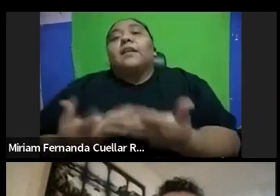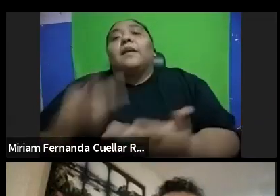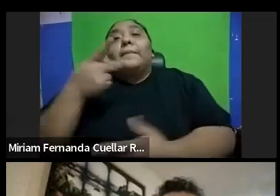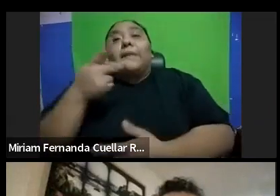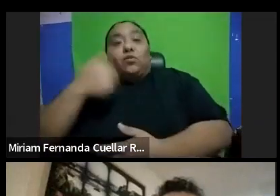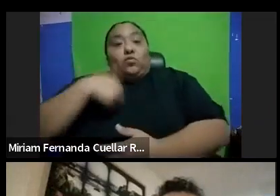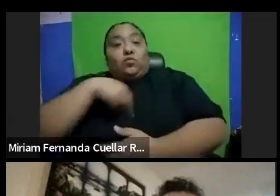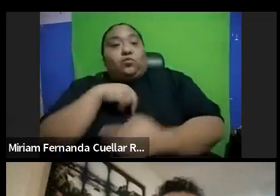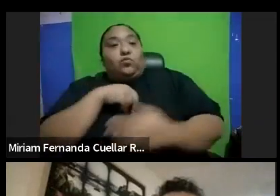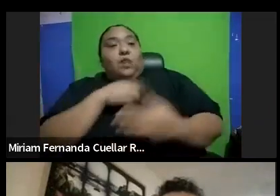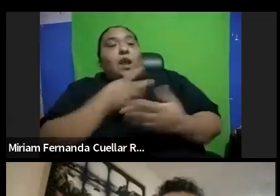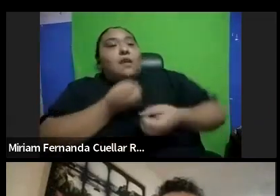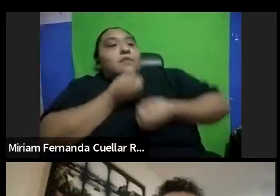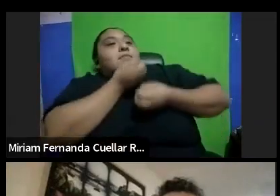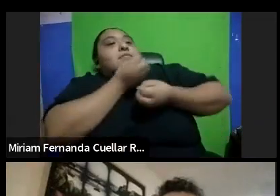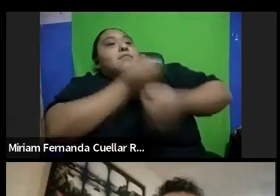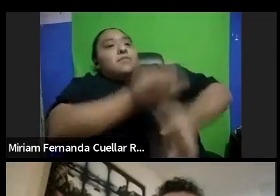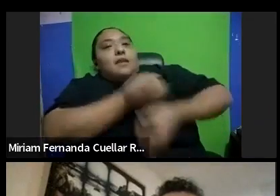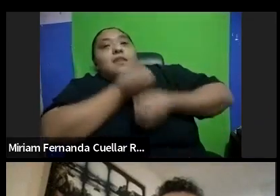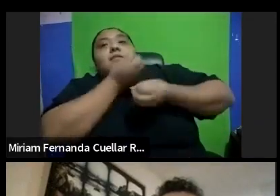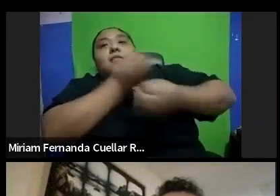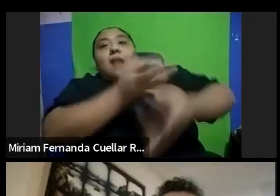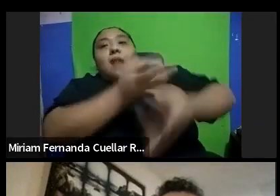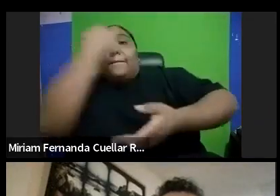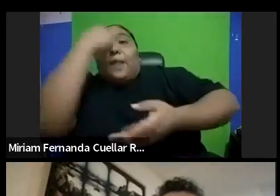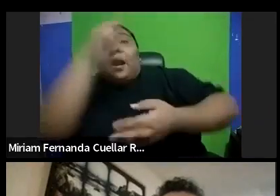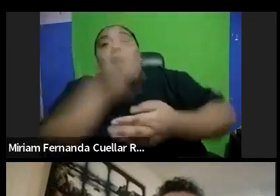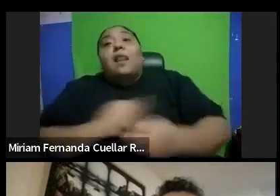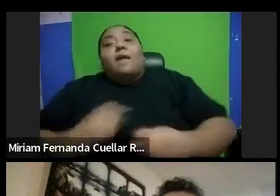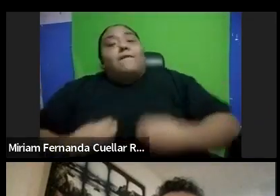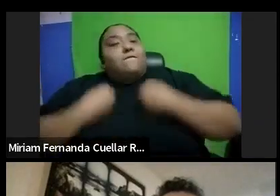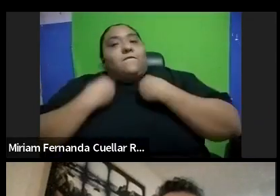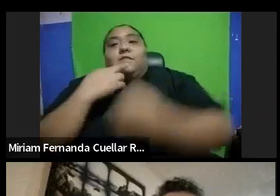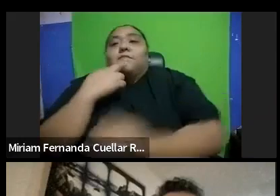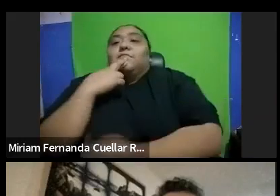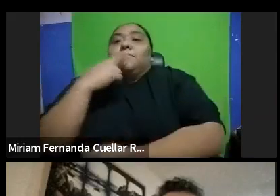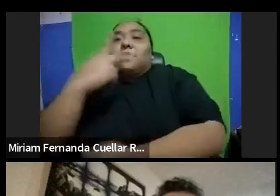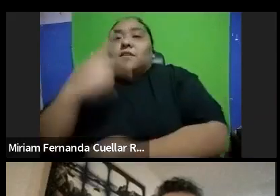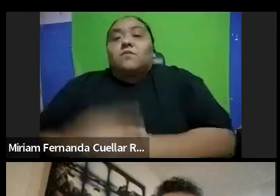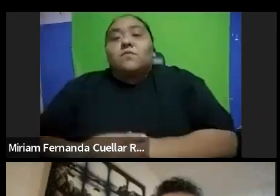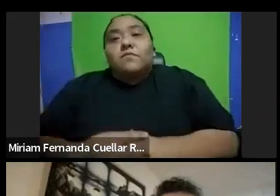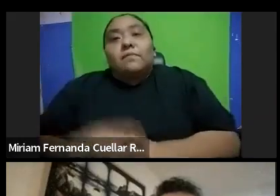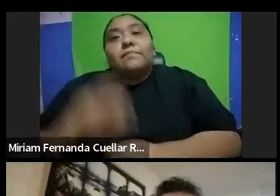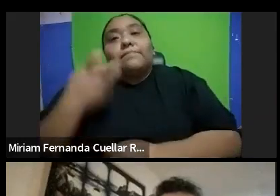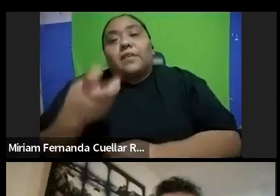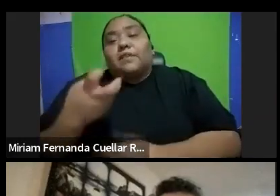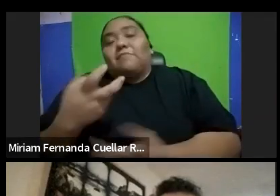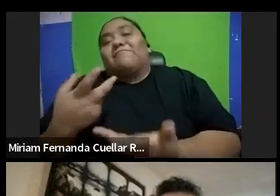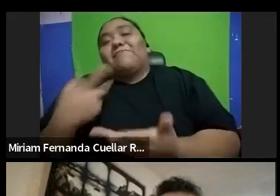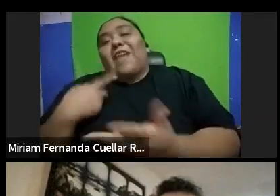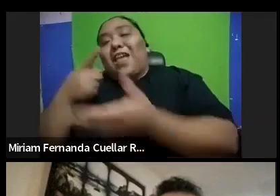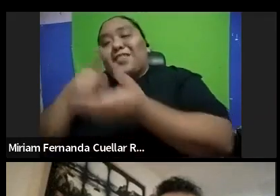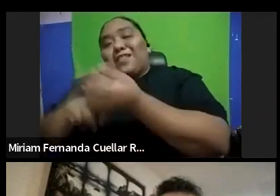herramientas. para una mejor vida . Y Y entonces esas herramientas , desafortunadamente , desafortunadamente, están inmersas en un sistema.